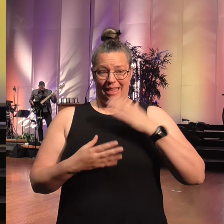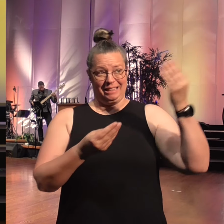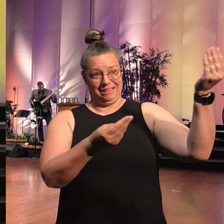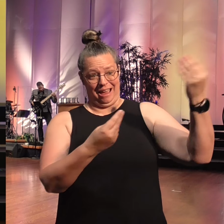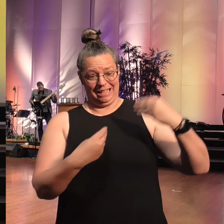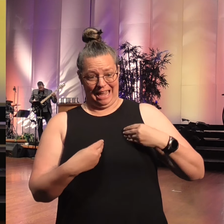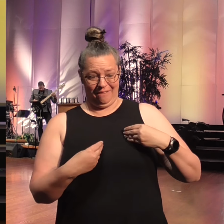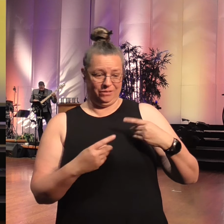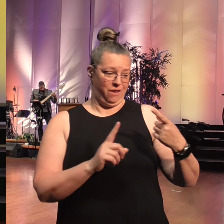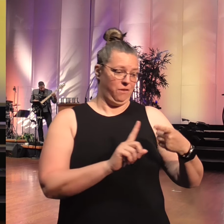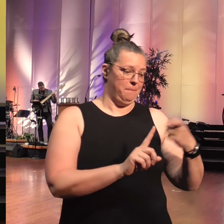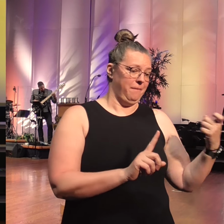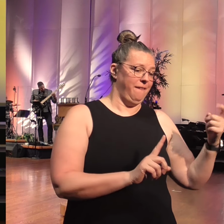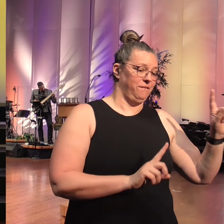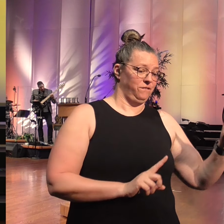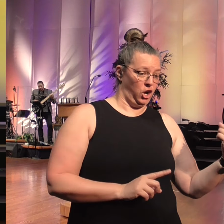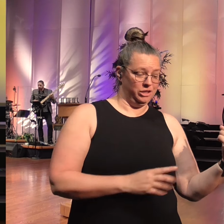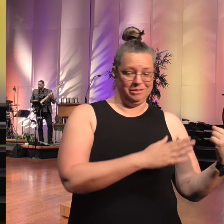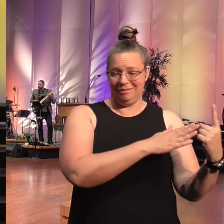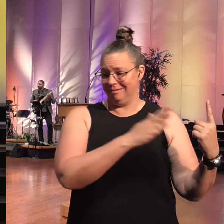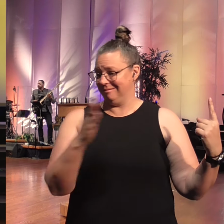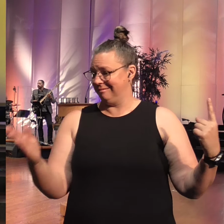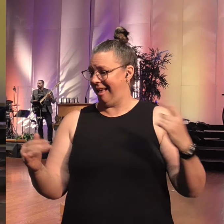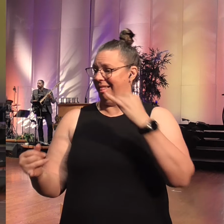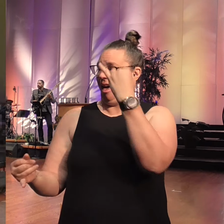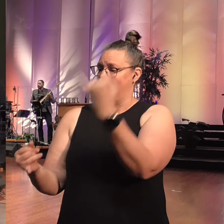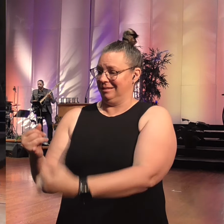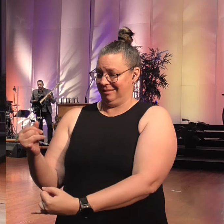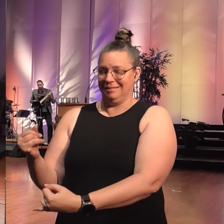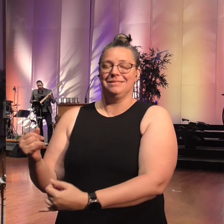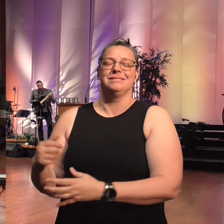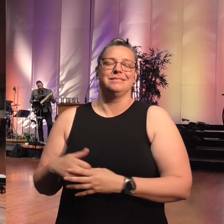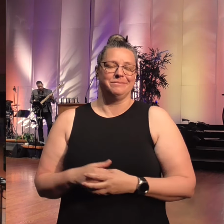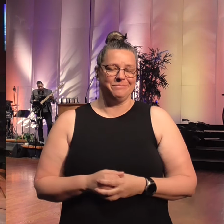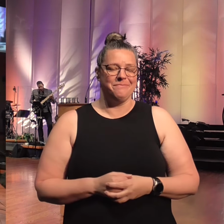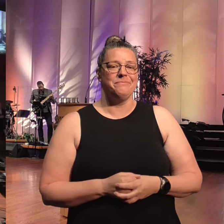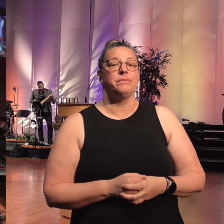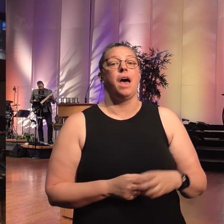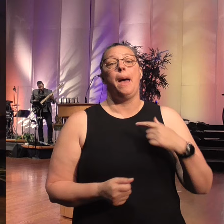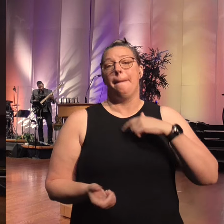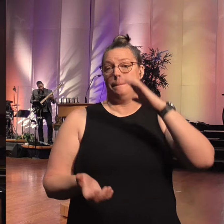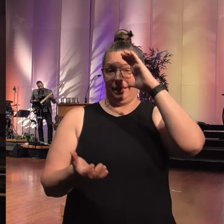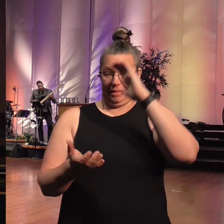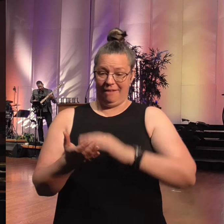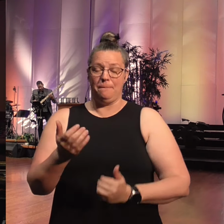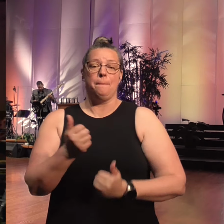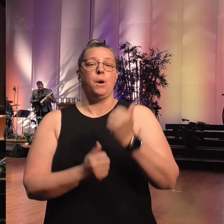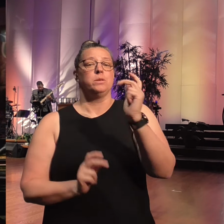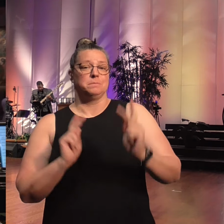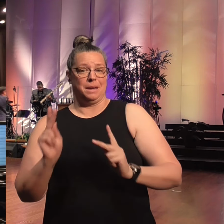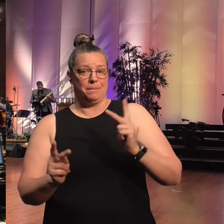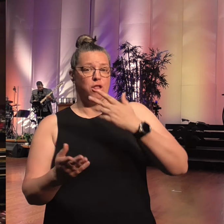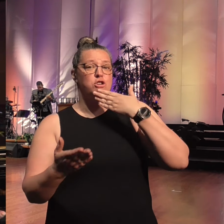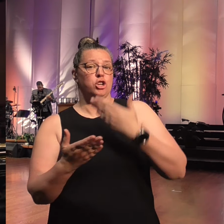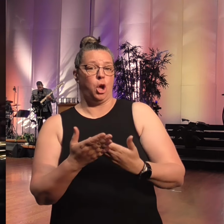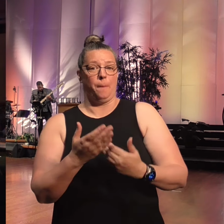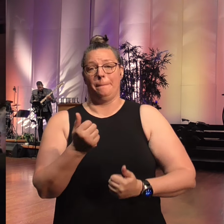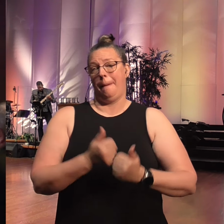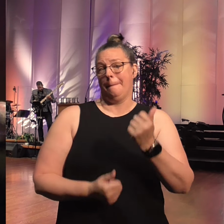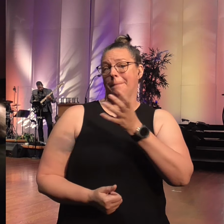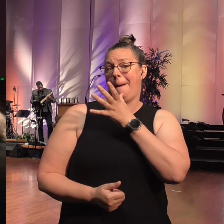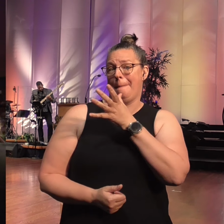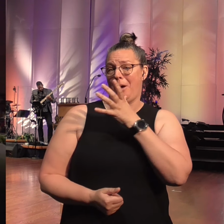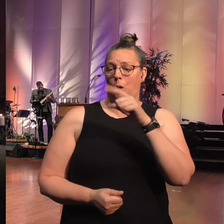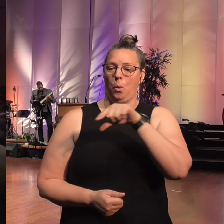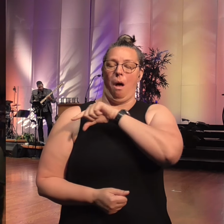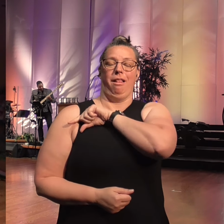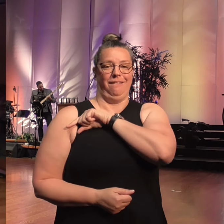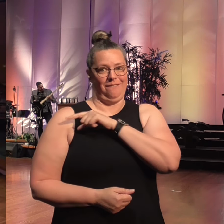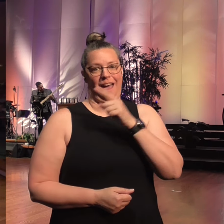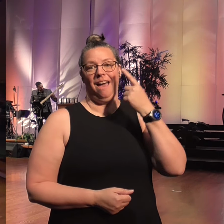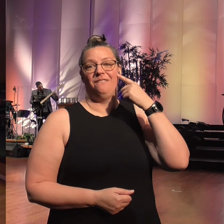al último Creo que la mayoría de las personas son buenas y la mayoría de las personas deberían calificar para la santidad